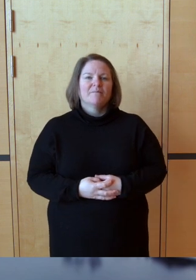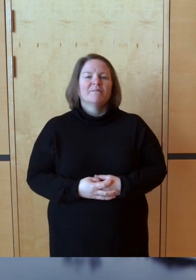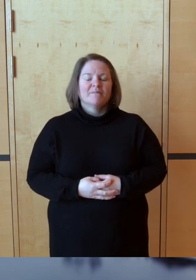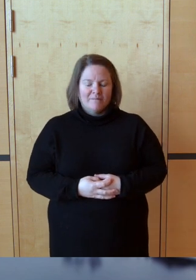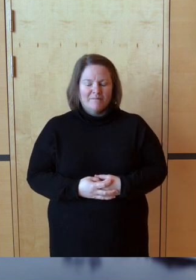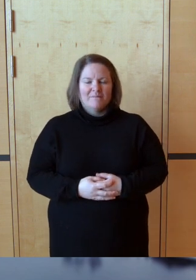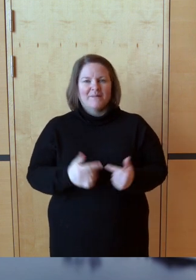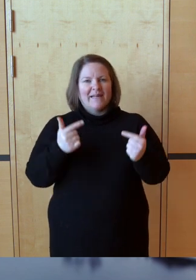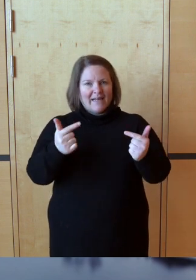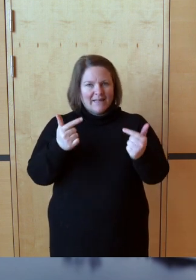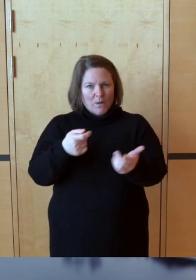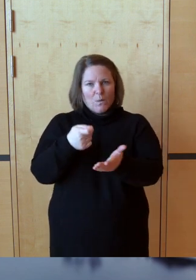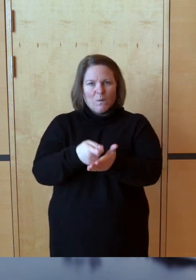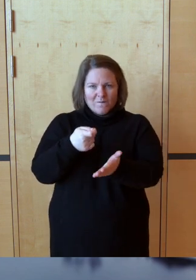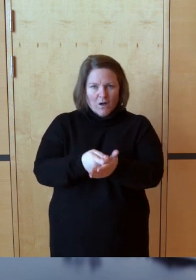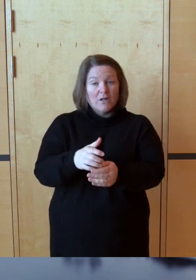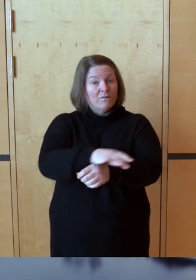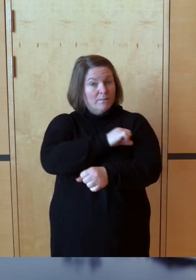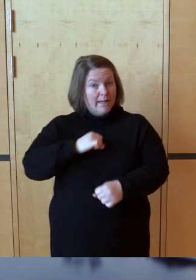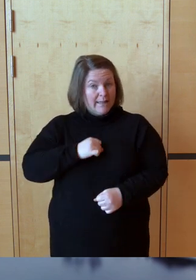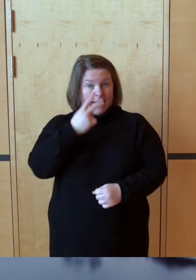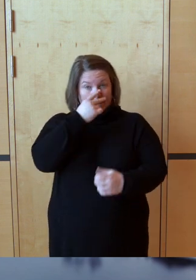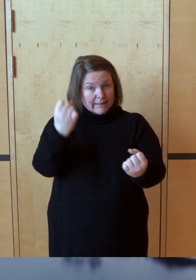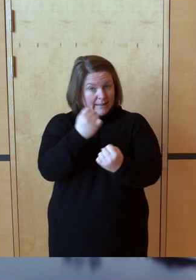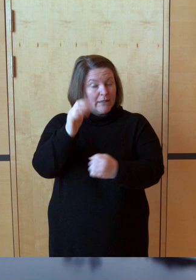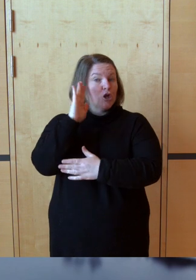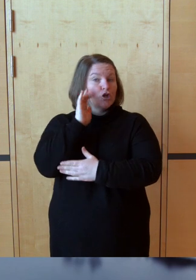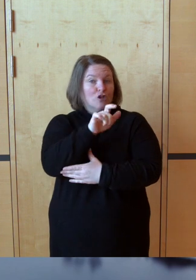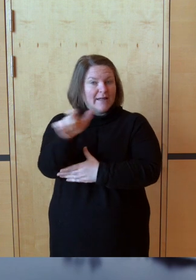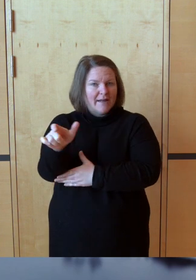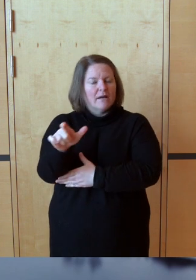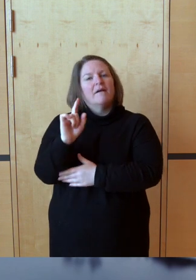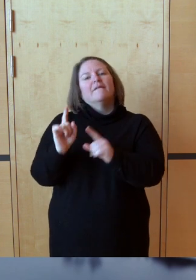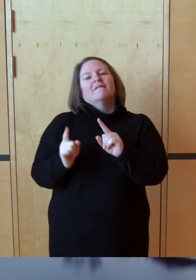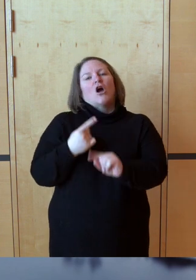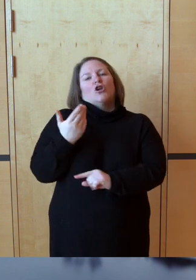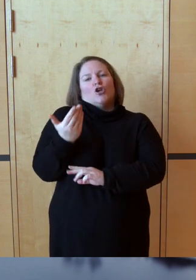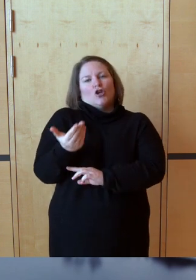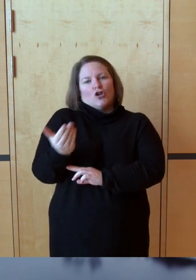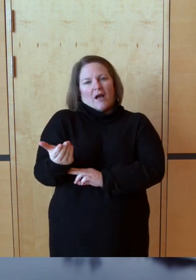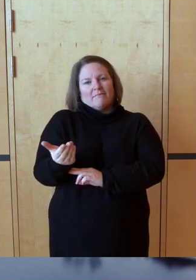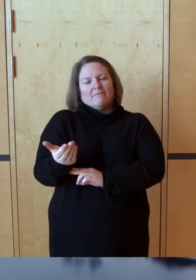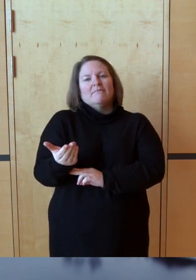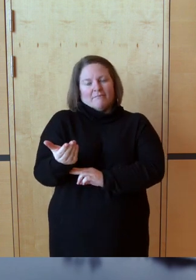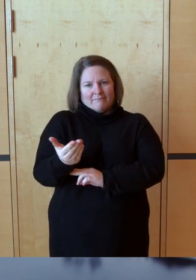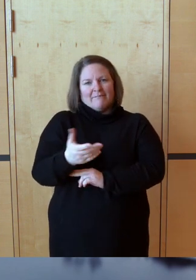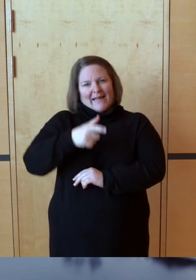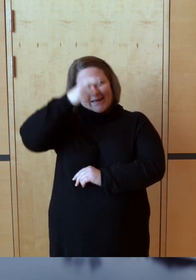Ordförande fullmäktige tittare och lyssnare Jag ska börja virka att Räddningstjänsten fortsätter Lokaliserat och Solbacken